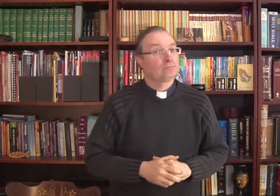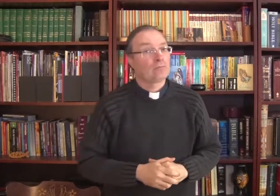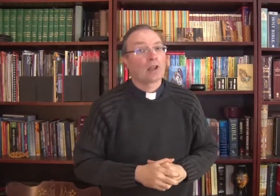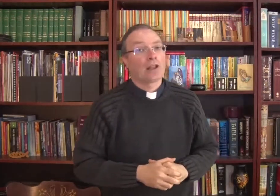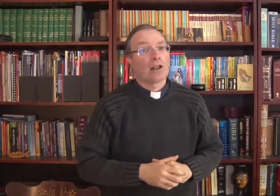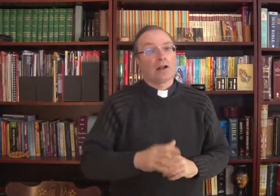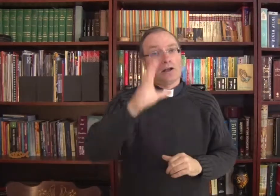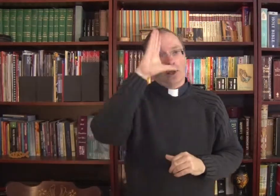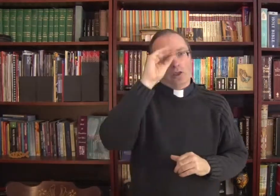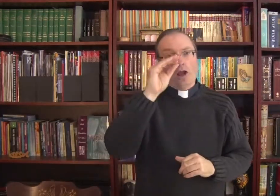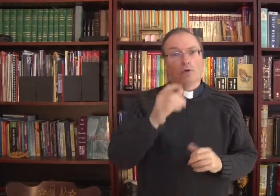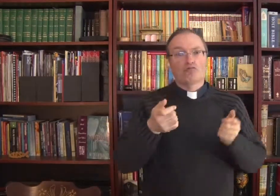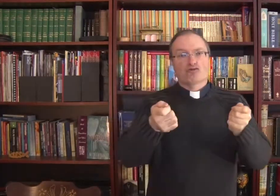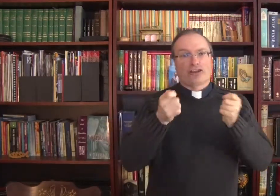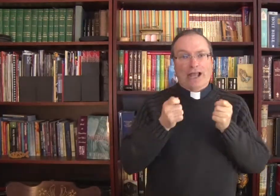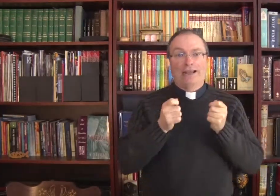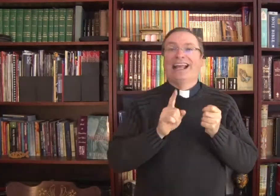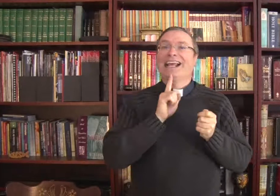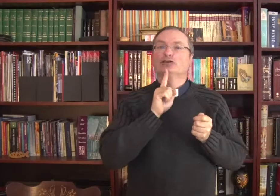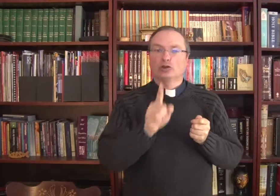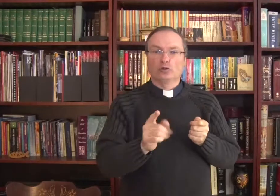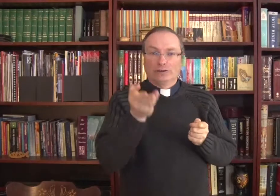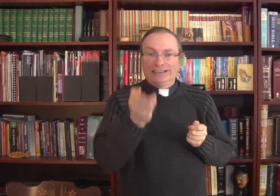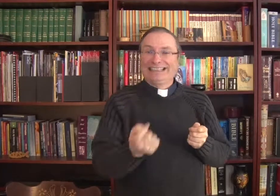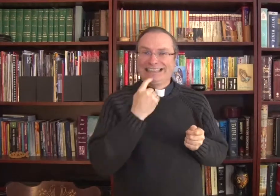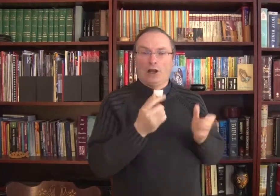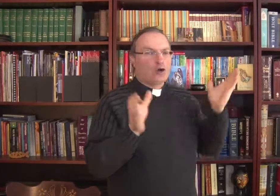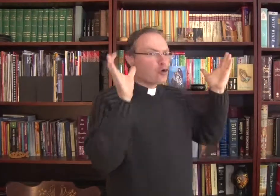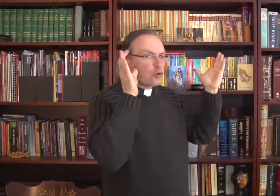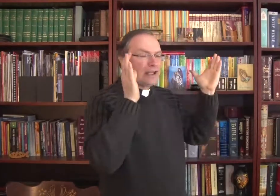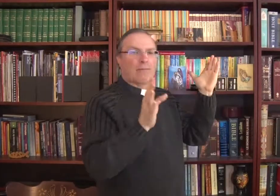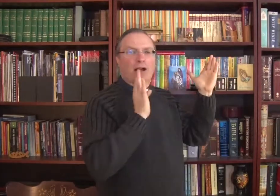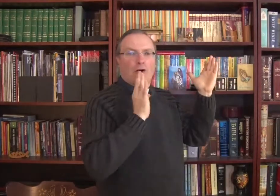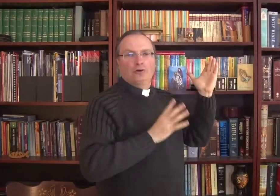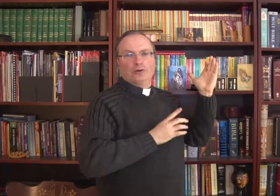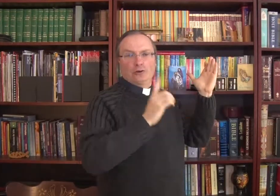Un homme prudent est celui qui écoute la Parole de Dieu